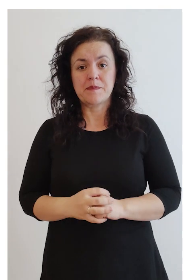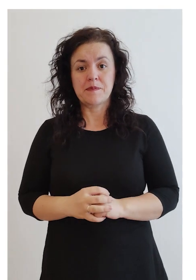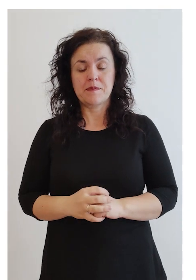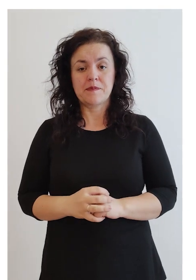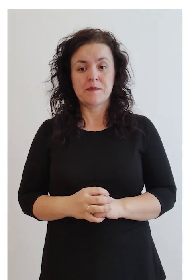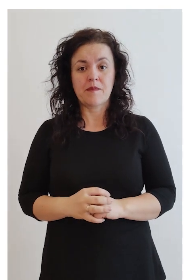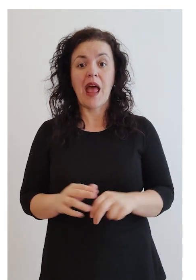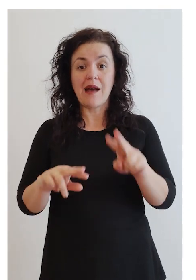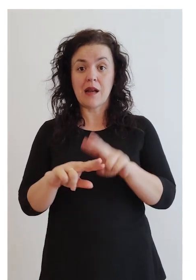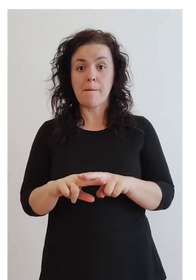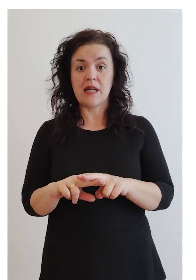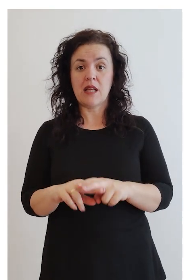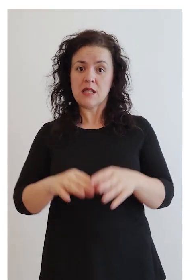Realizarea unui tur